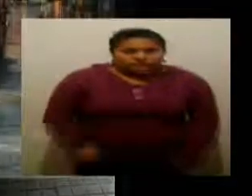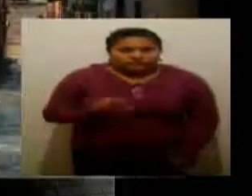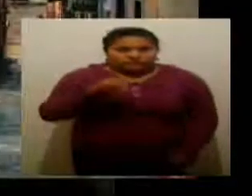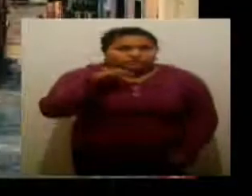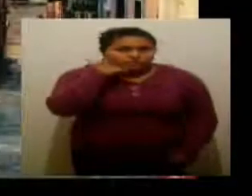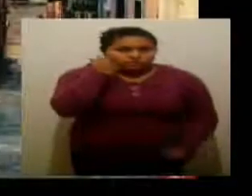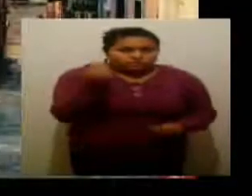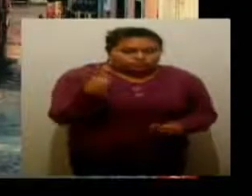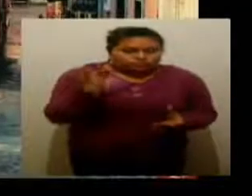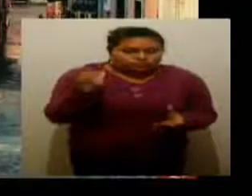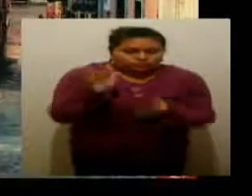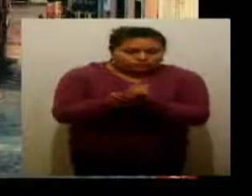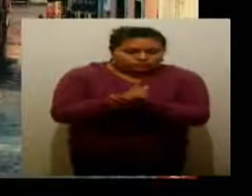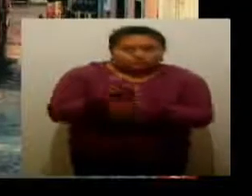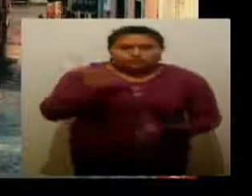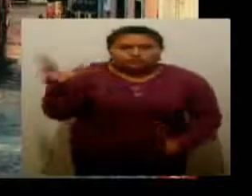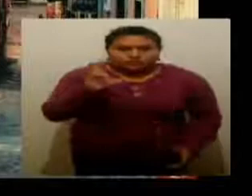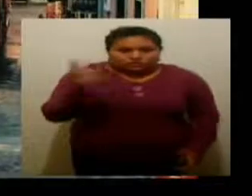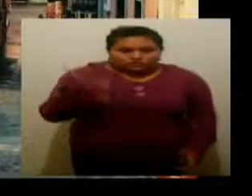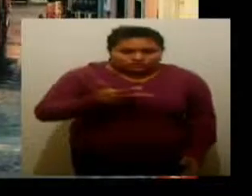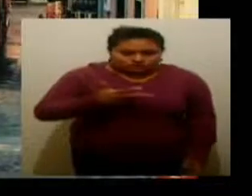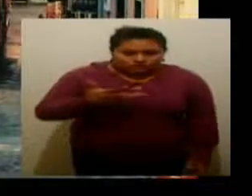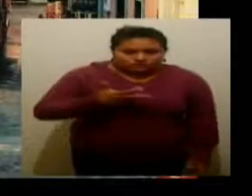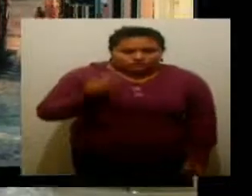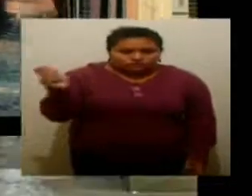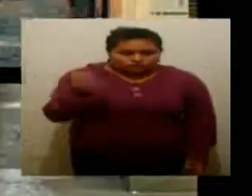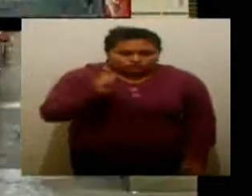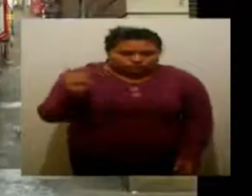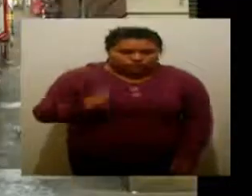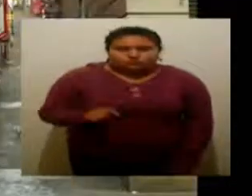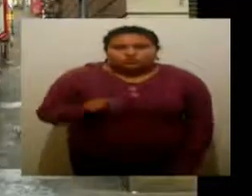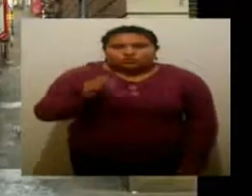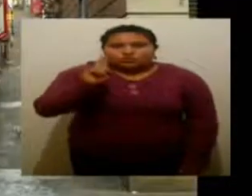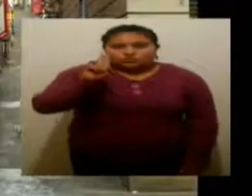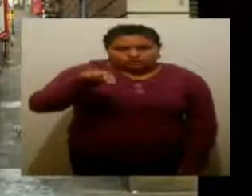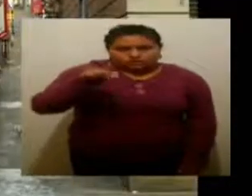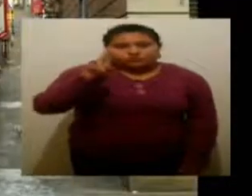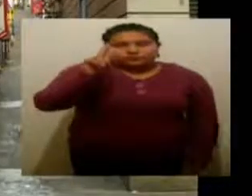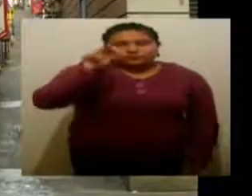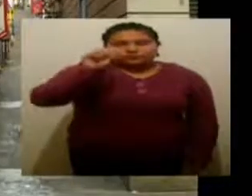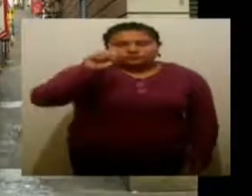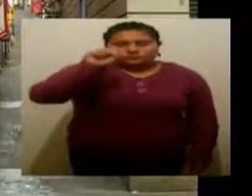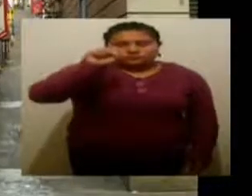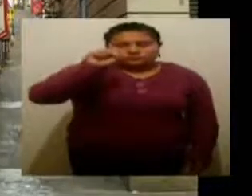y cuando habían sido novios le obsequió una sortija con un diamante mágico